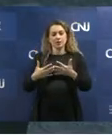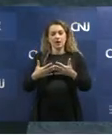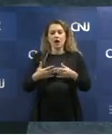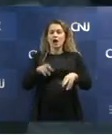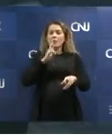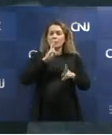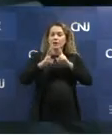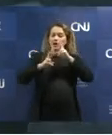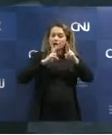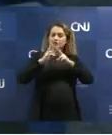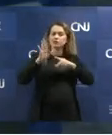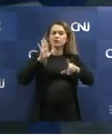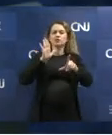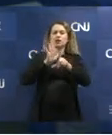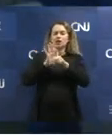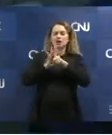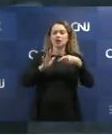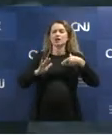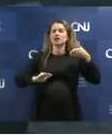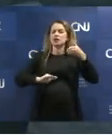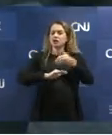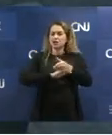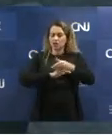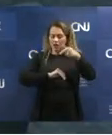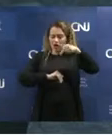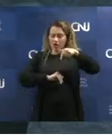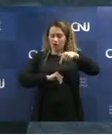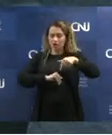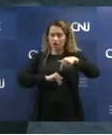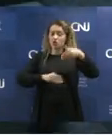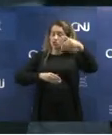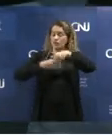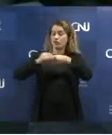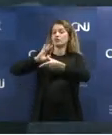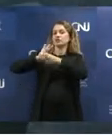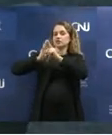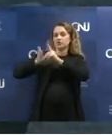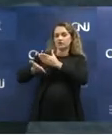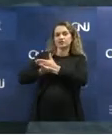Josias, que ouve se por aqui o plenário que não volta anterior, eu acompanhei a nossa corregedora pela instalação do PAD.